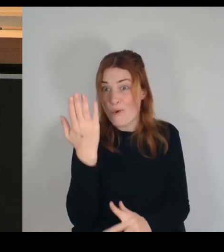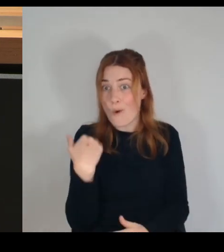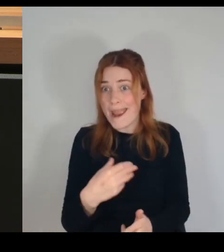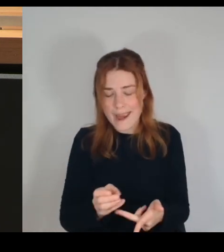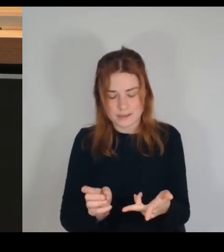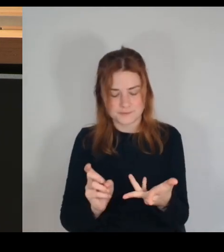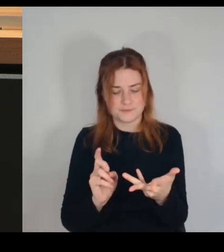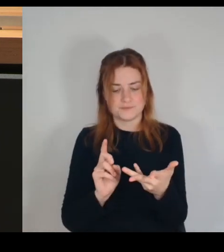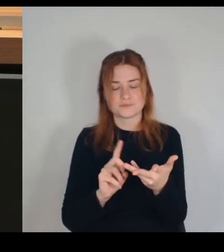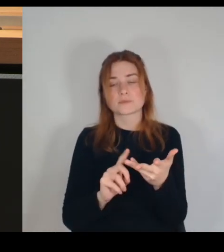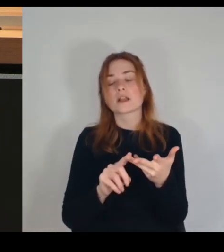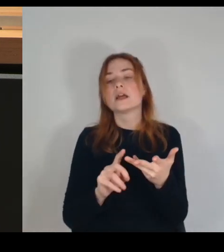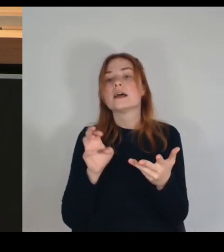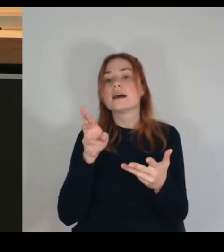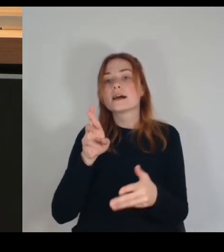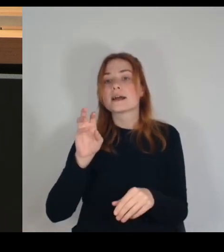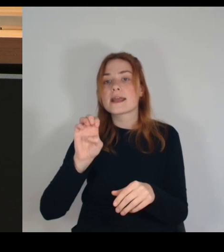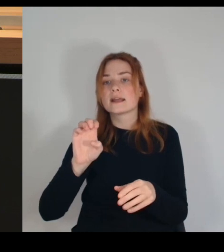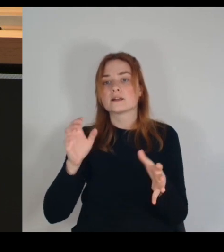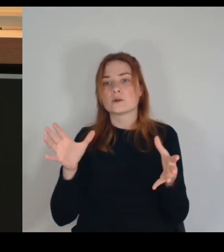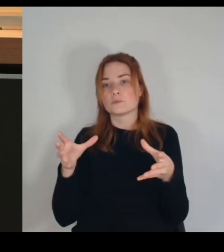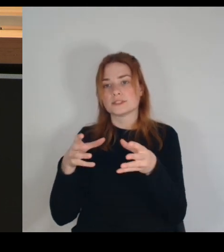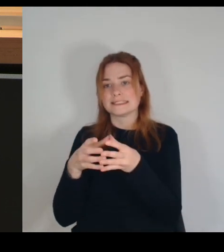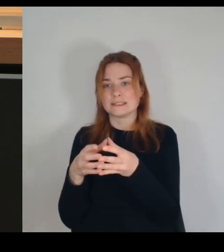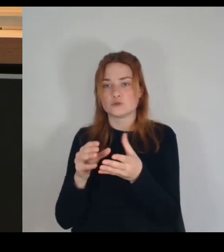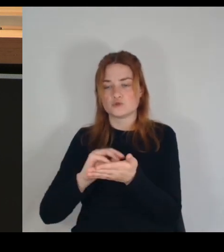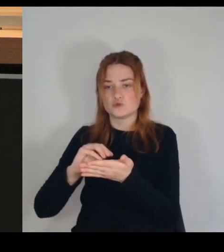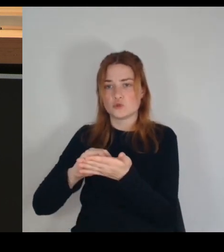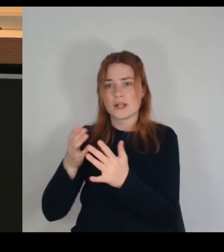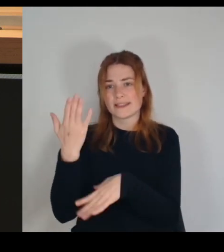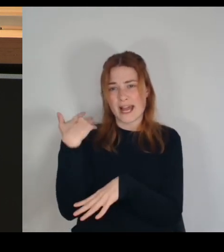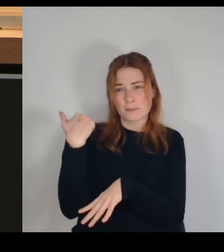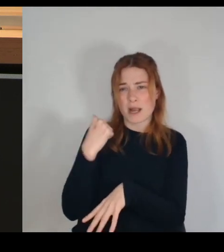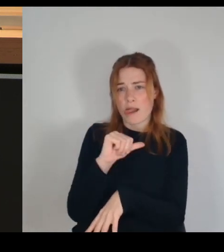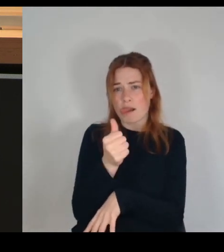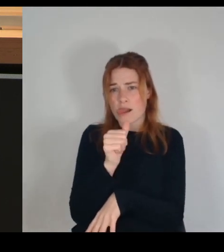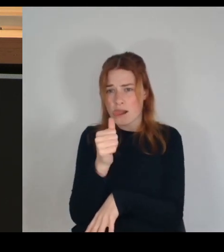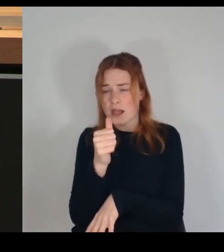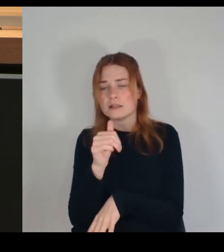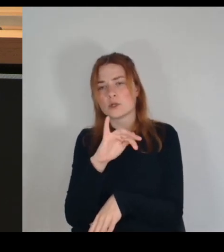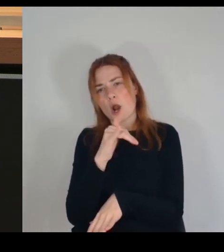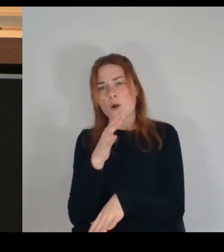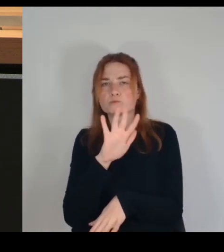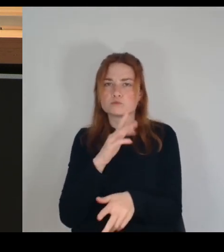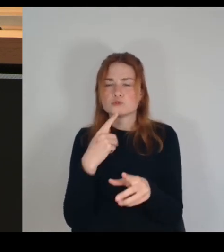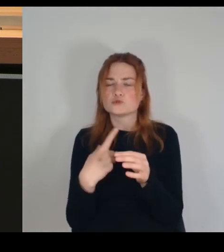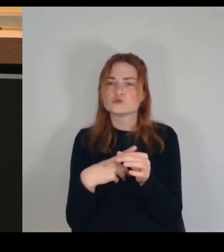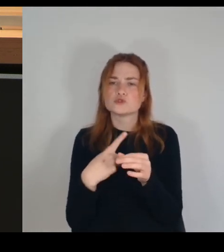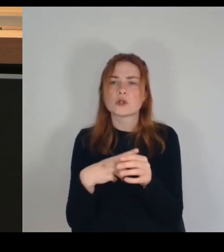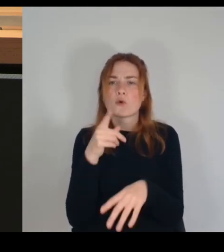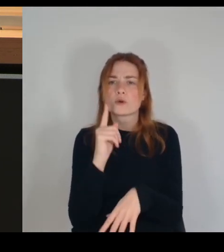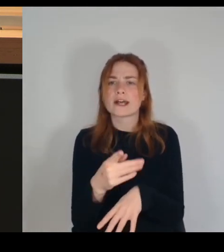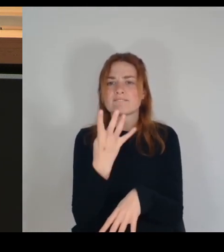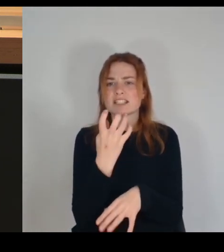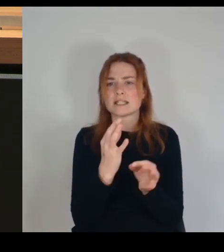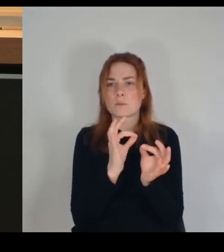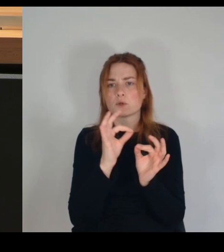dass die Kosten sich um durchschnittlich 140 %, in einigen Fällen sogar um 260 % steigen würden.